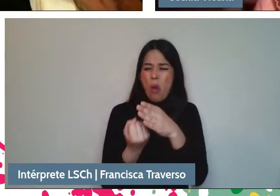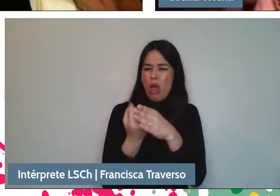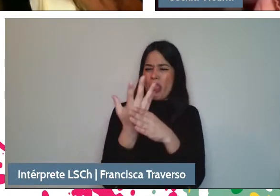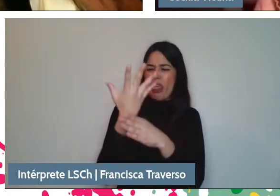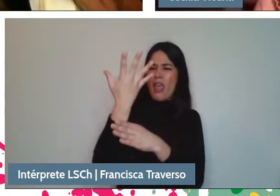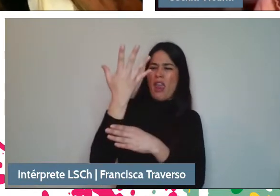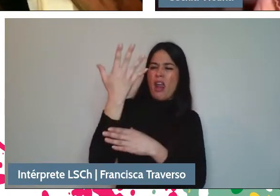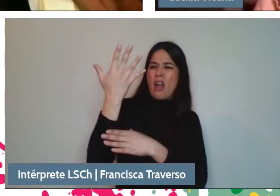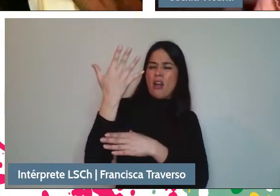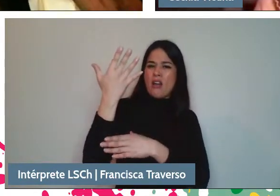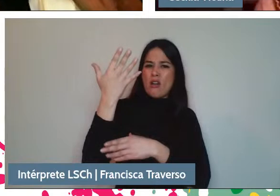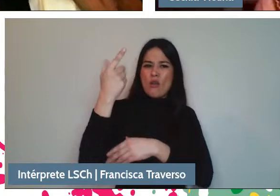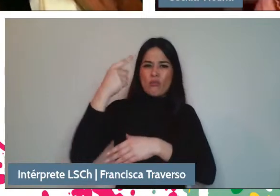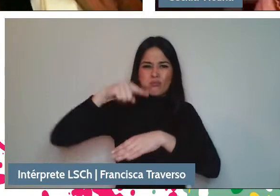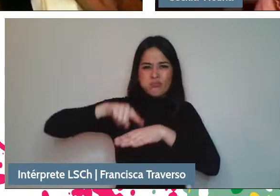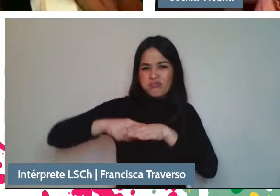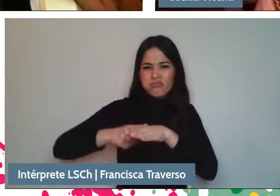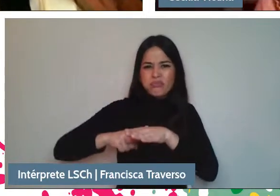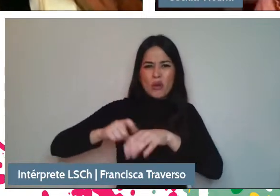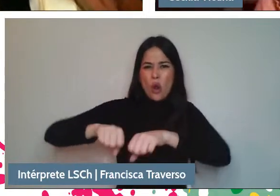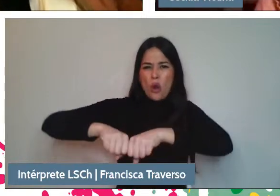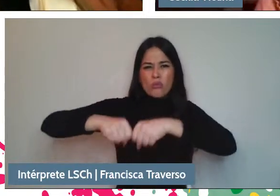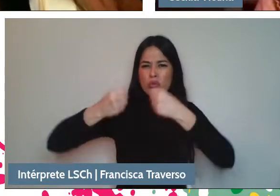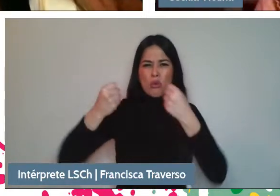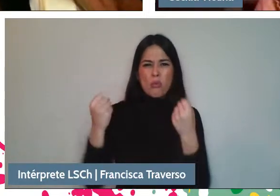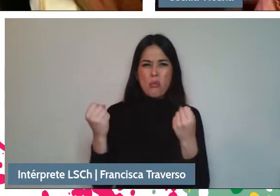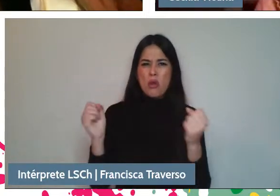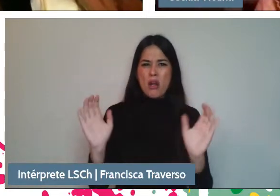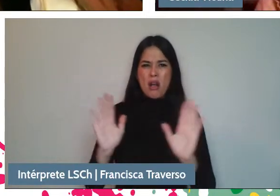no ha roto sus lazos y sus relaciones con lo ancestral,